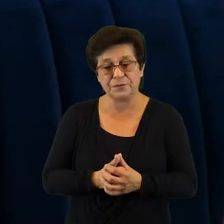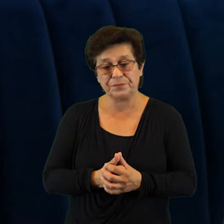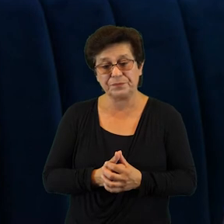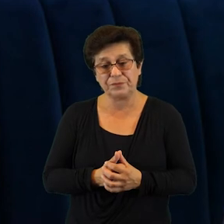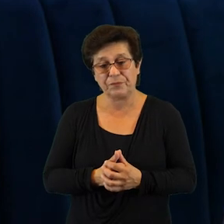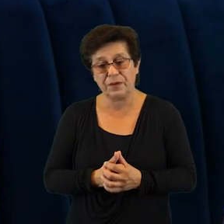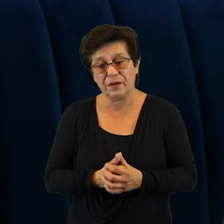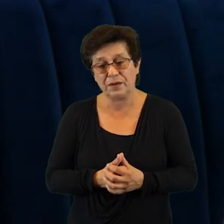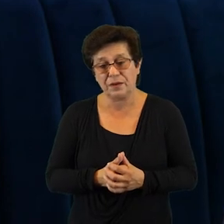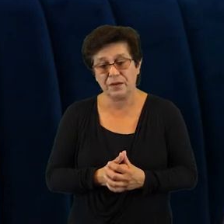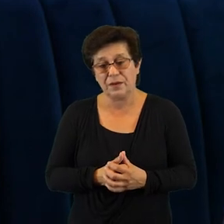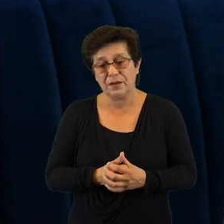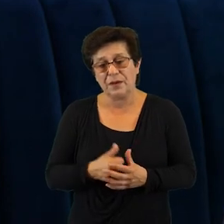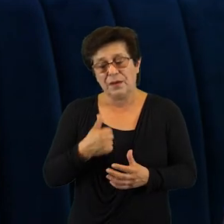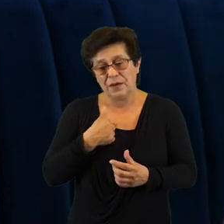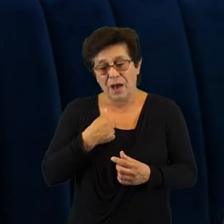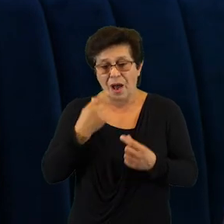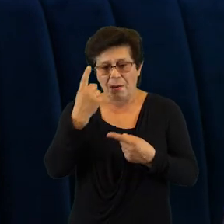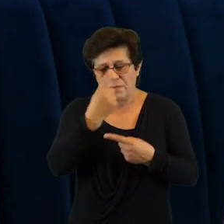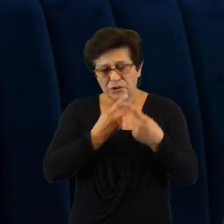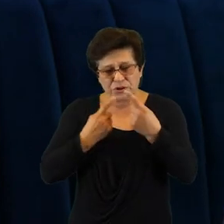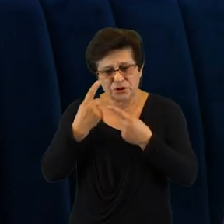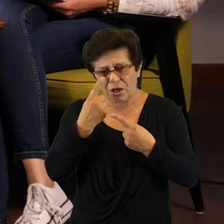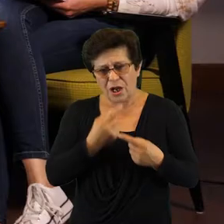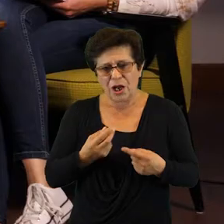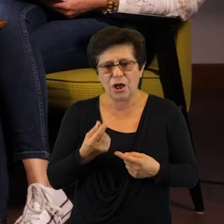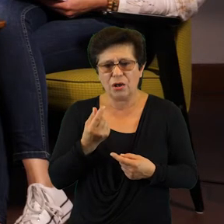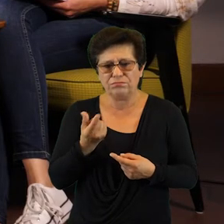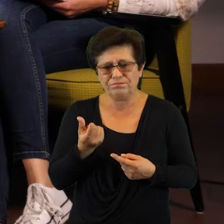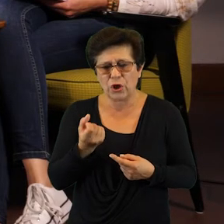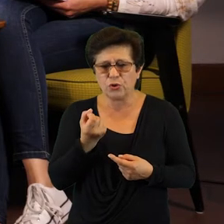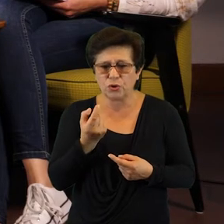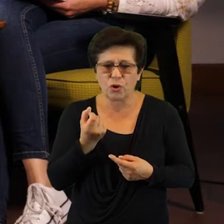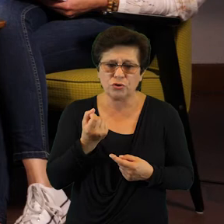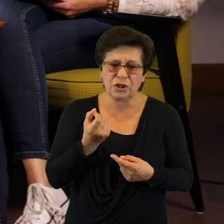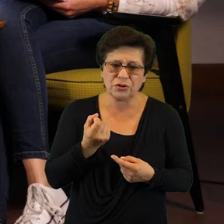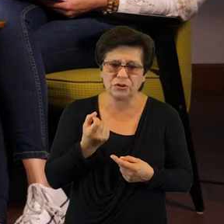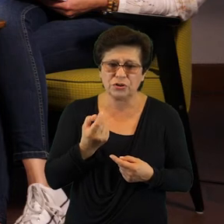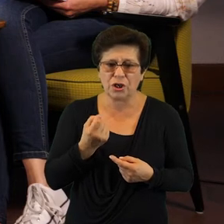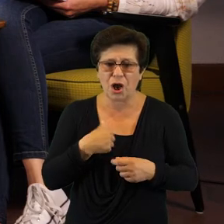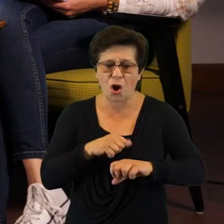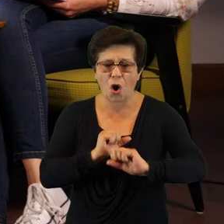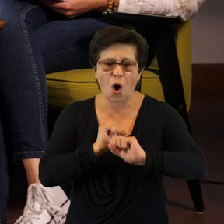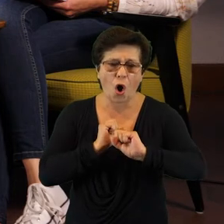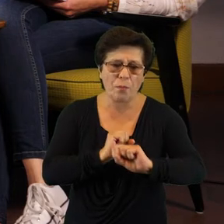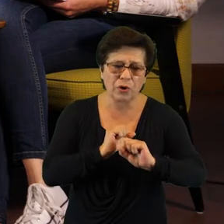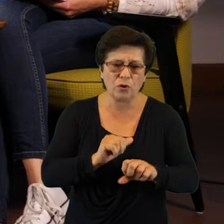Tak więc ja myślę, że troszeczkę na zasadzie jakiejś takiej obrony, samoobrony,